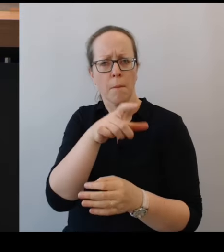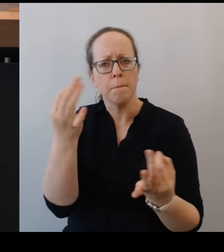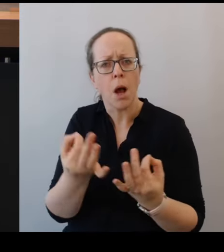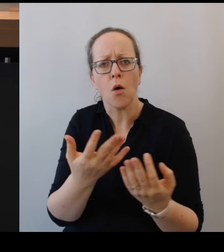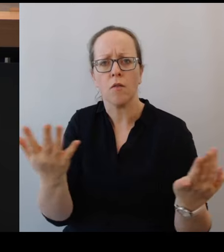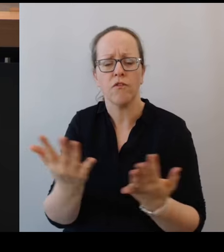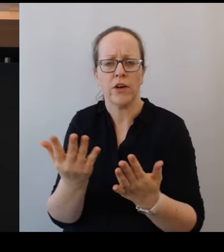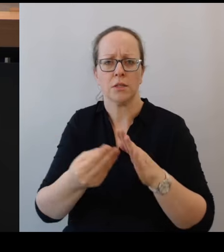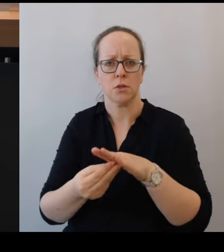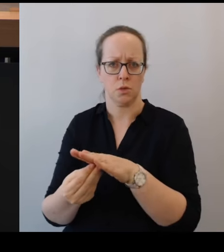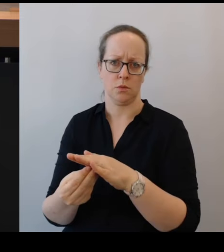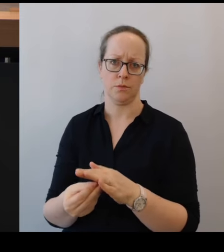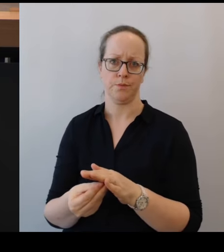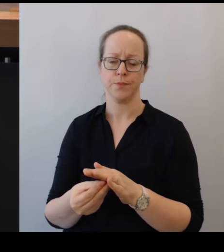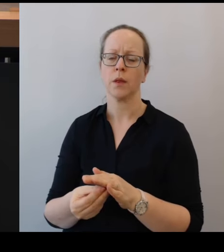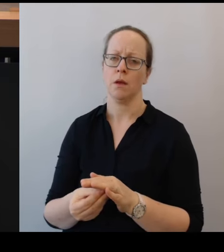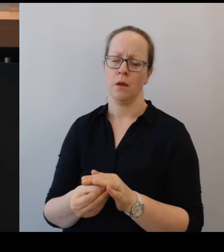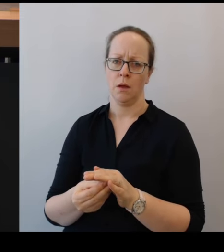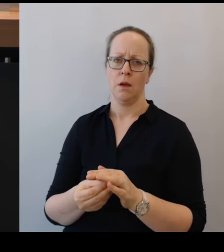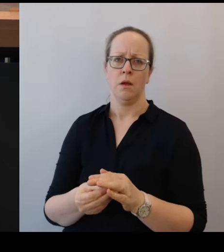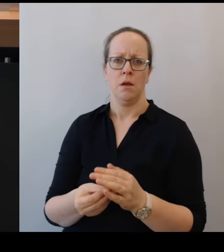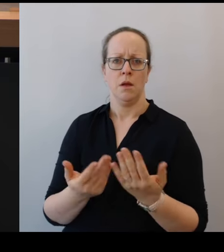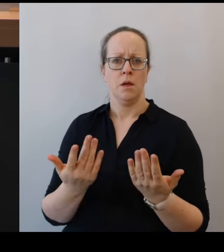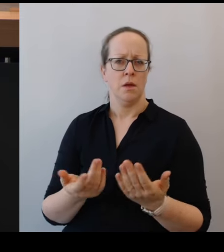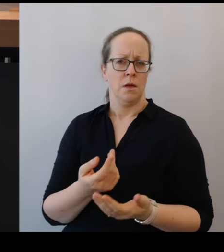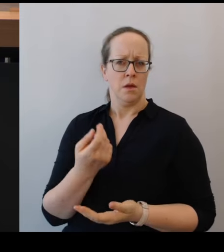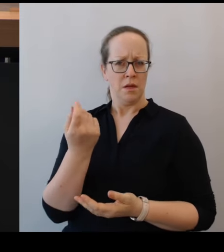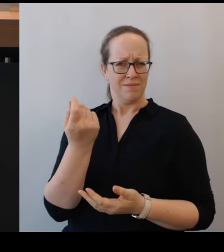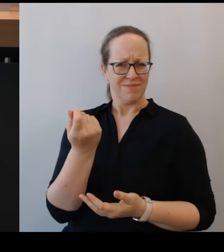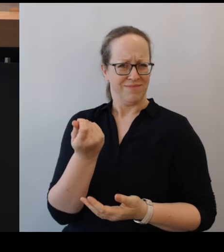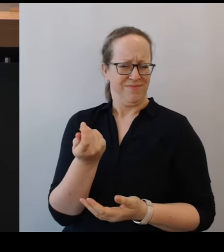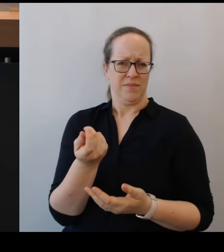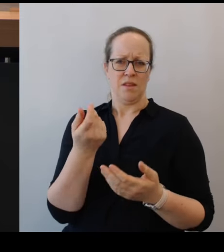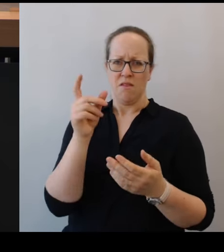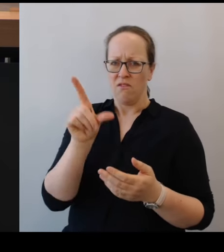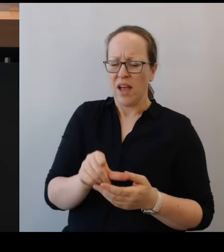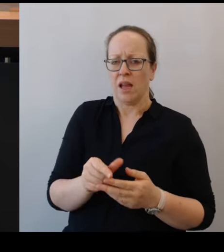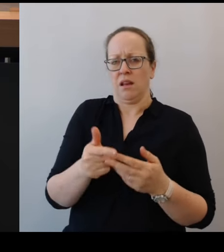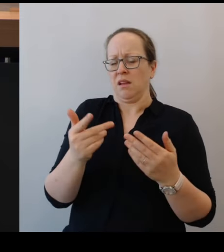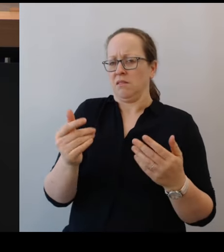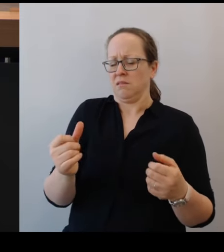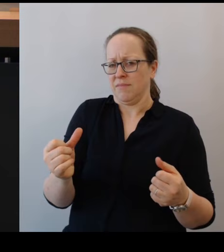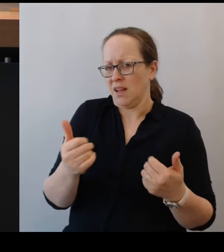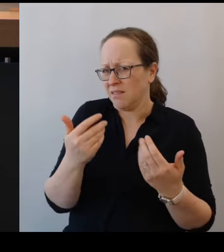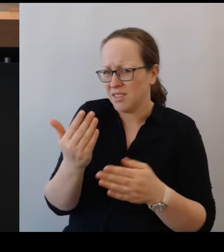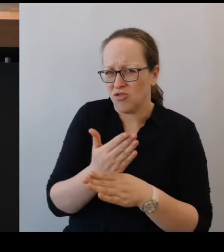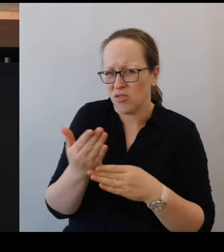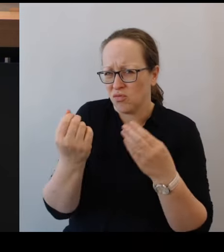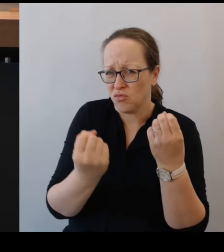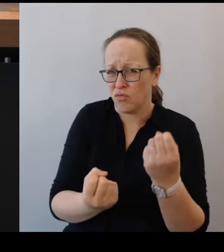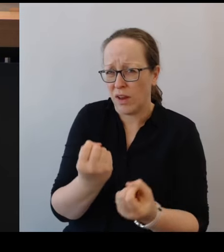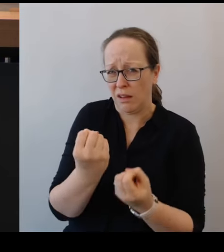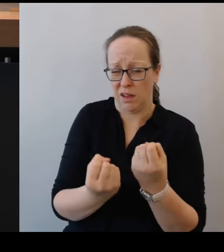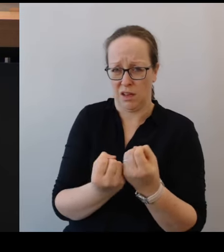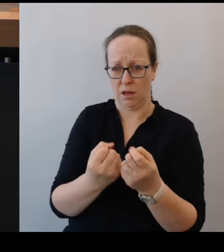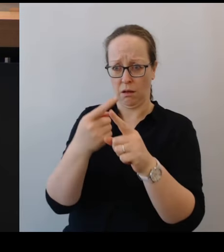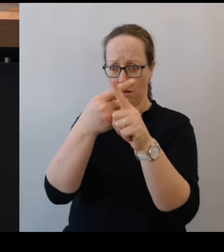kann sich nicht auf den Berufsschulalltag und die Arbeit fokussieren. Bessere Ausbildungsbedingungen sind ein Schlüssel, um mehr Azubis und so